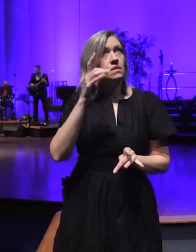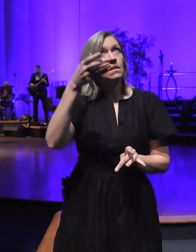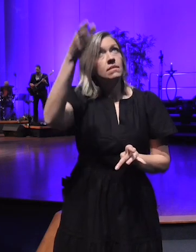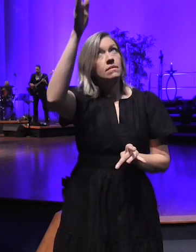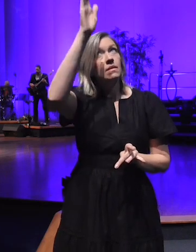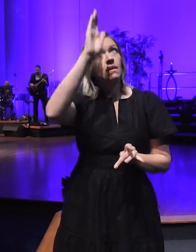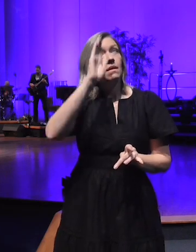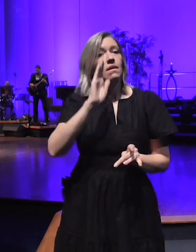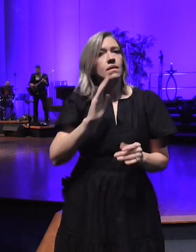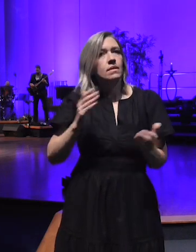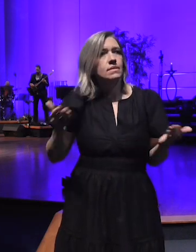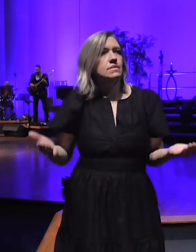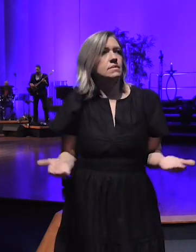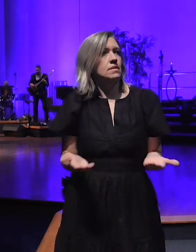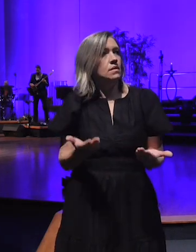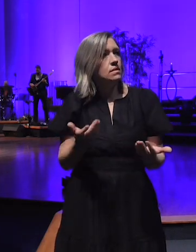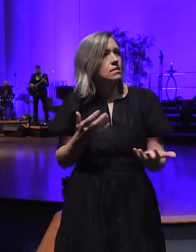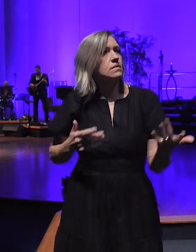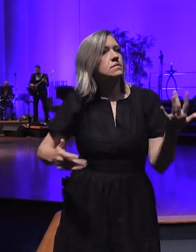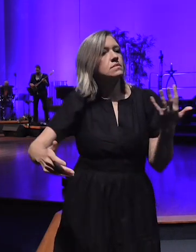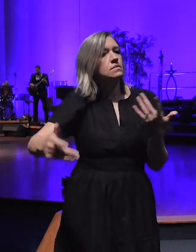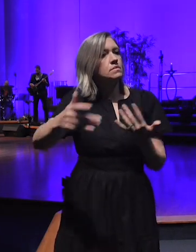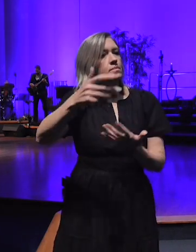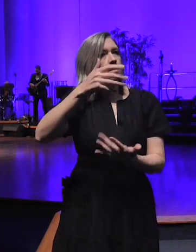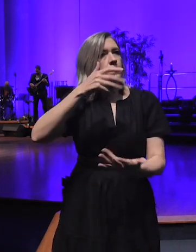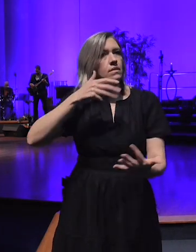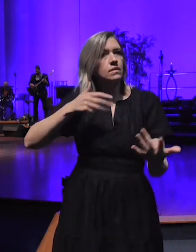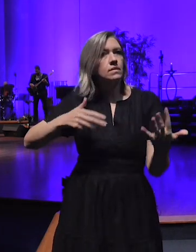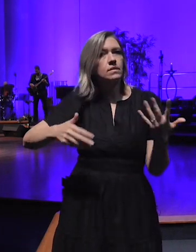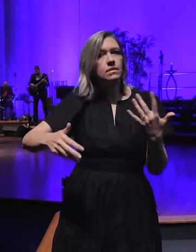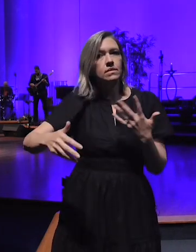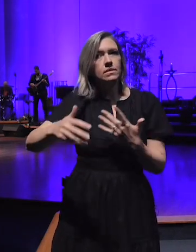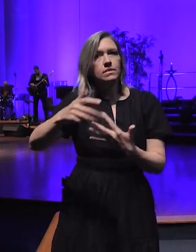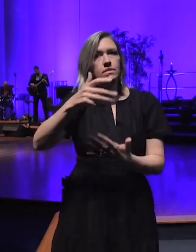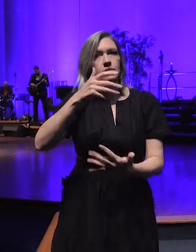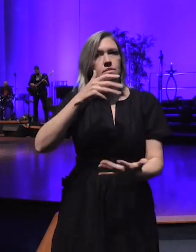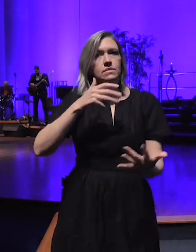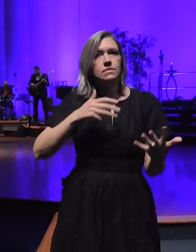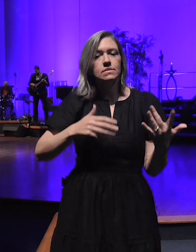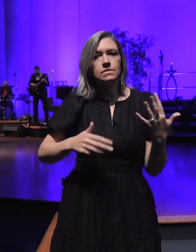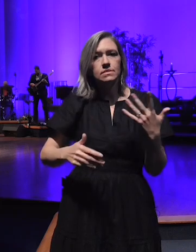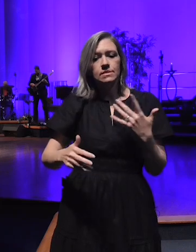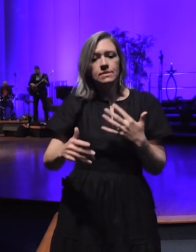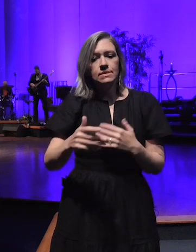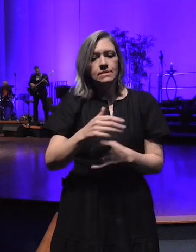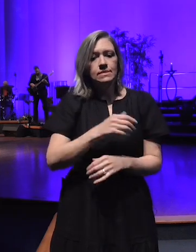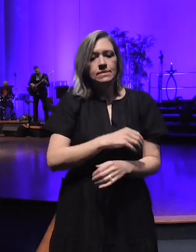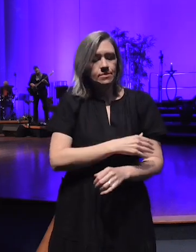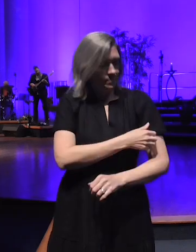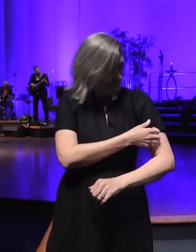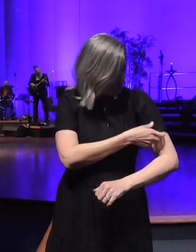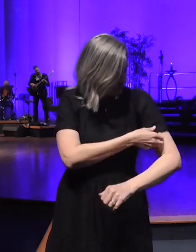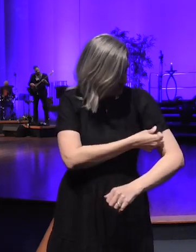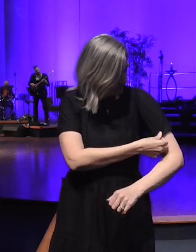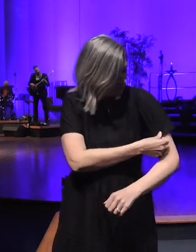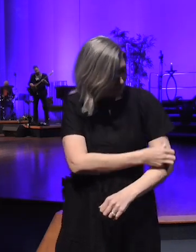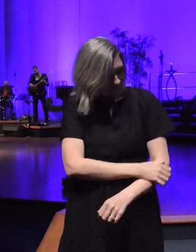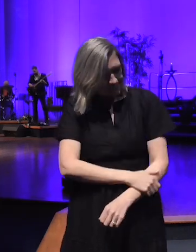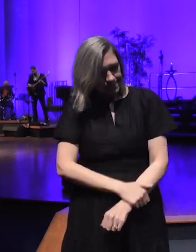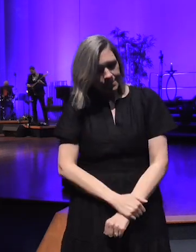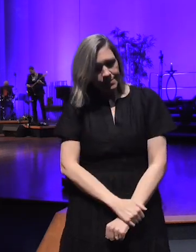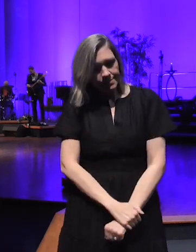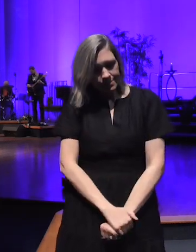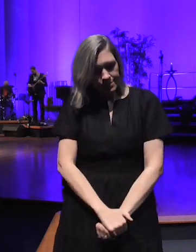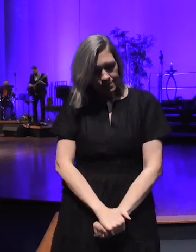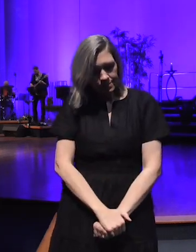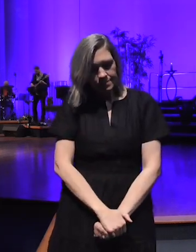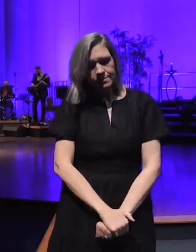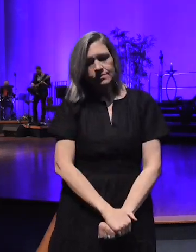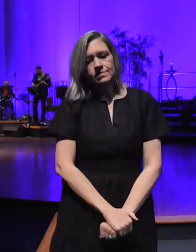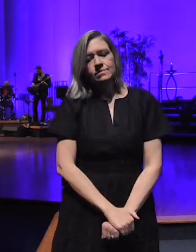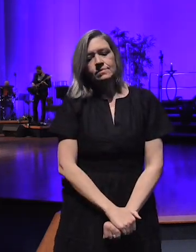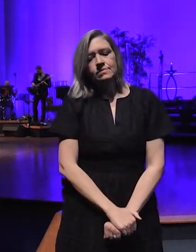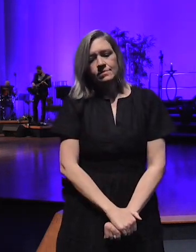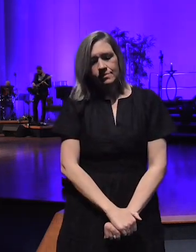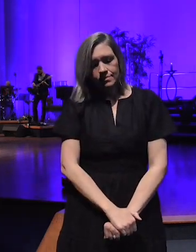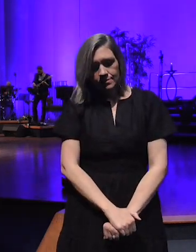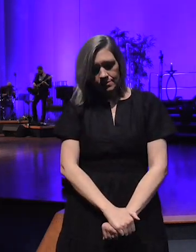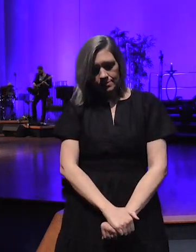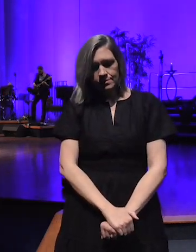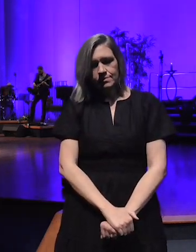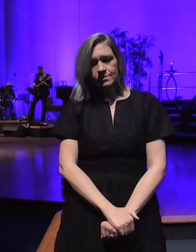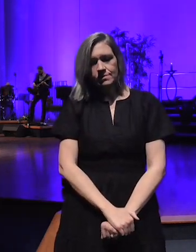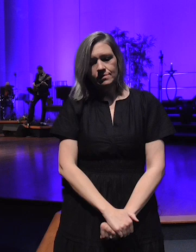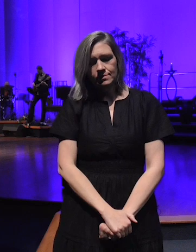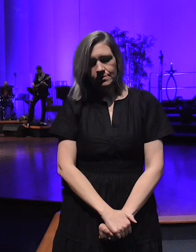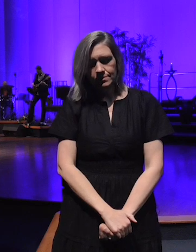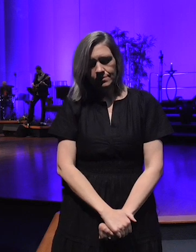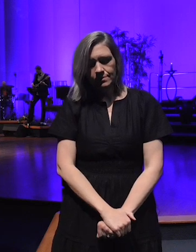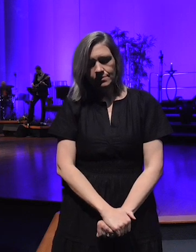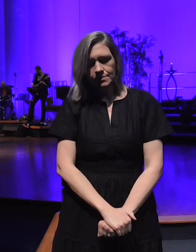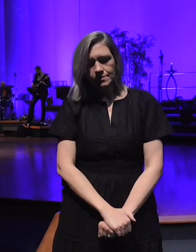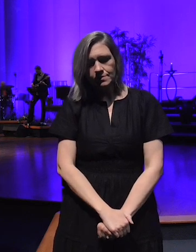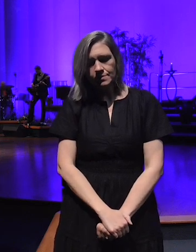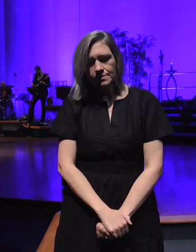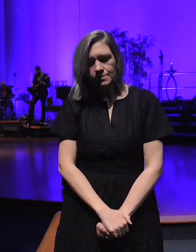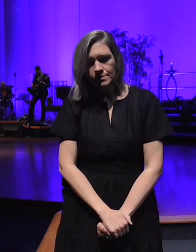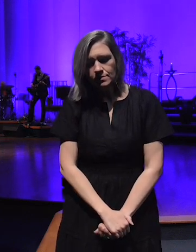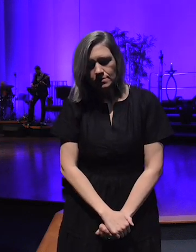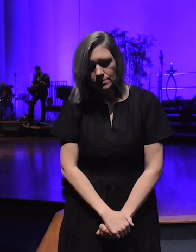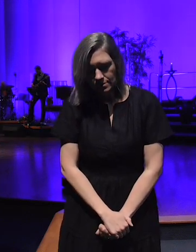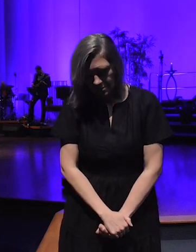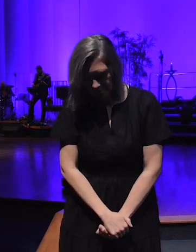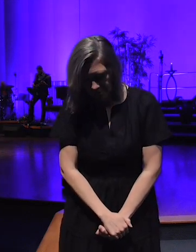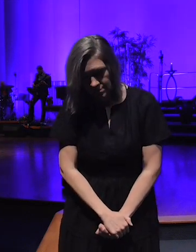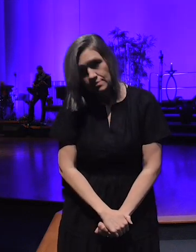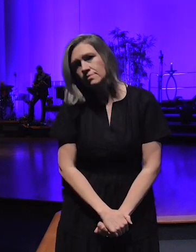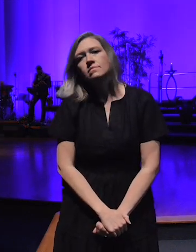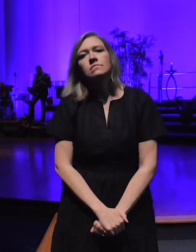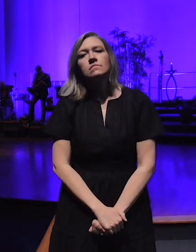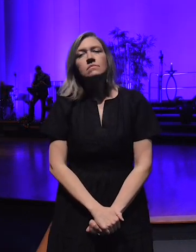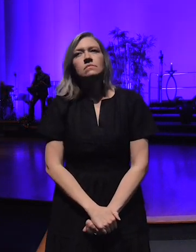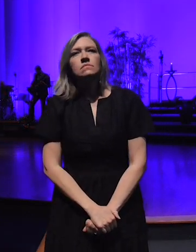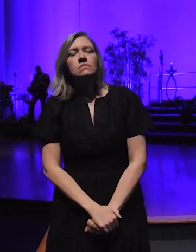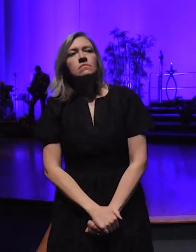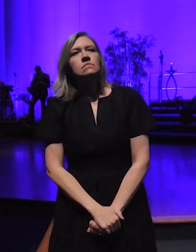Dios está en este